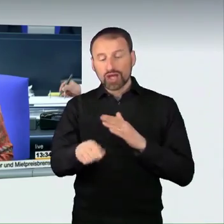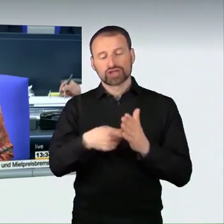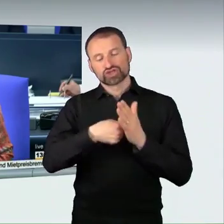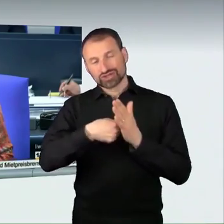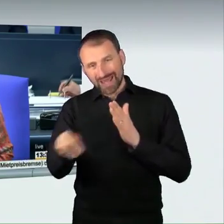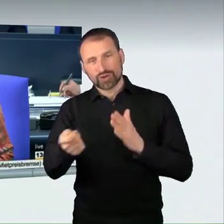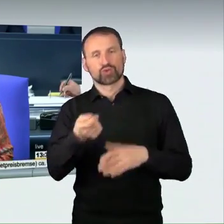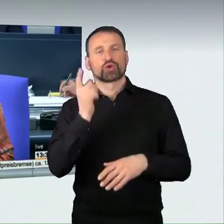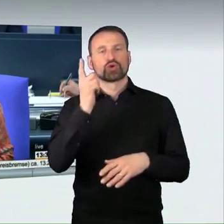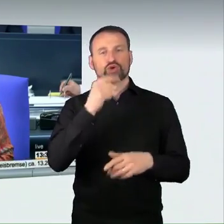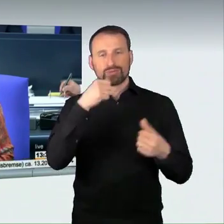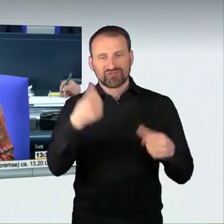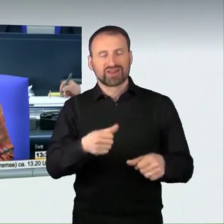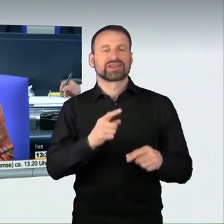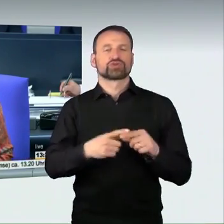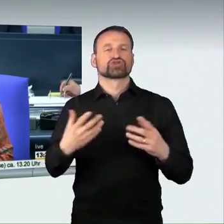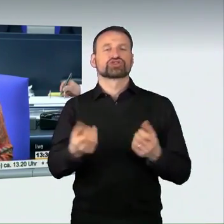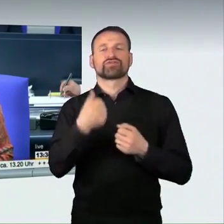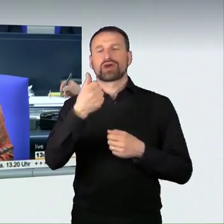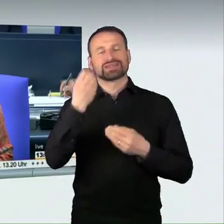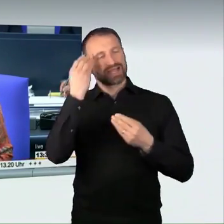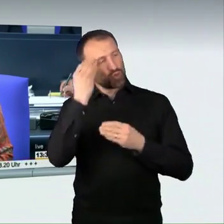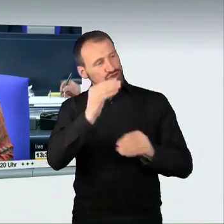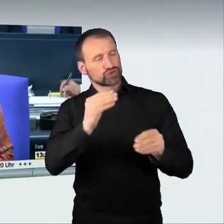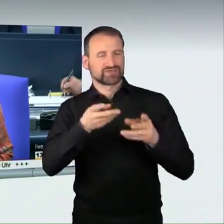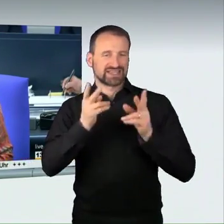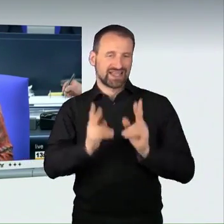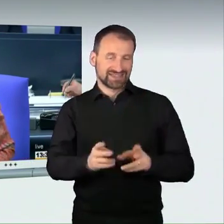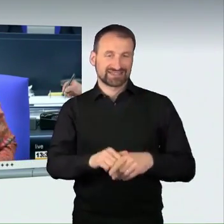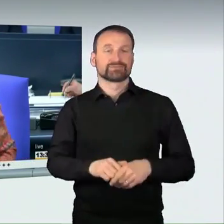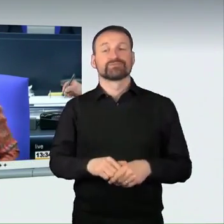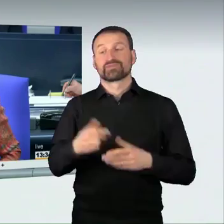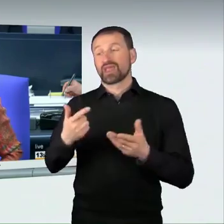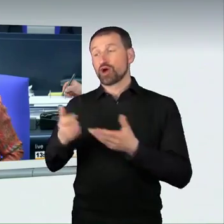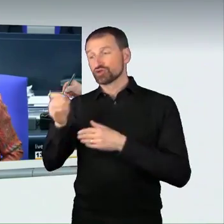Der Ausschuss für Recht und Verbraucherschutz empfiehlt unter Buchstabe b seiner Beschlussempfehlung